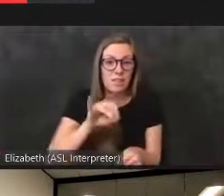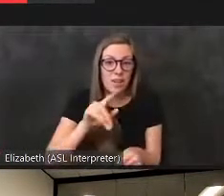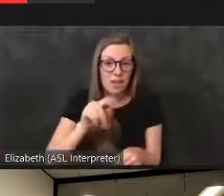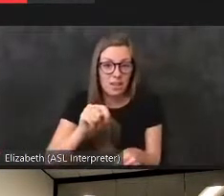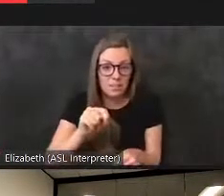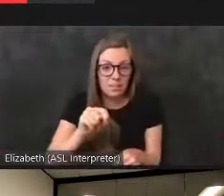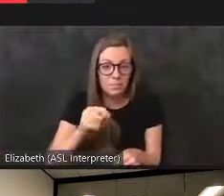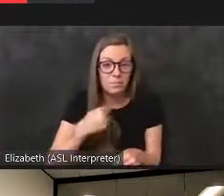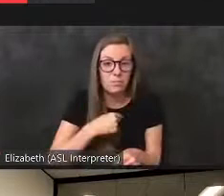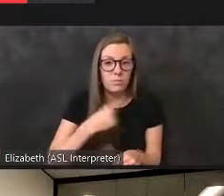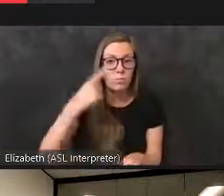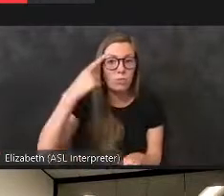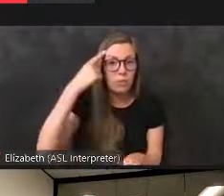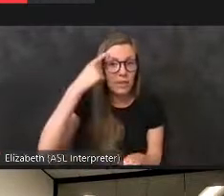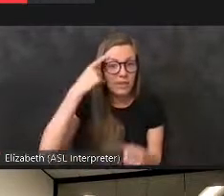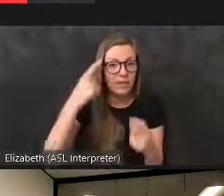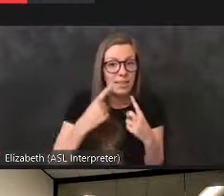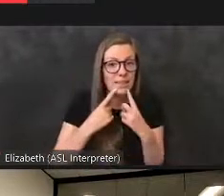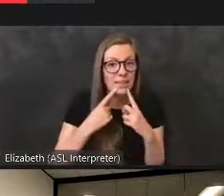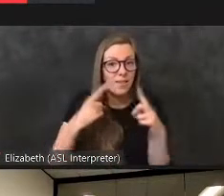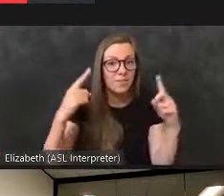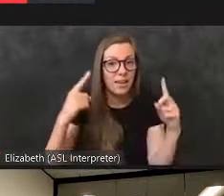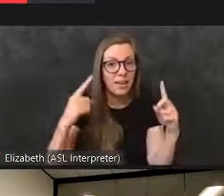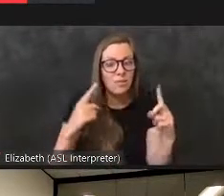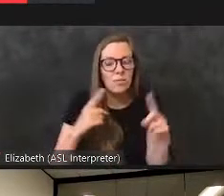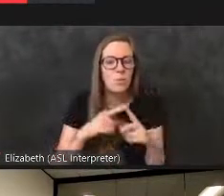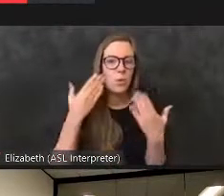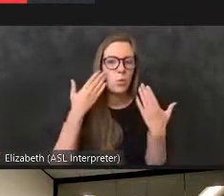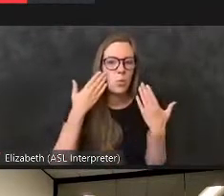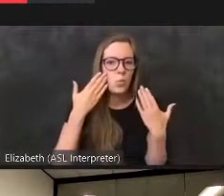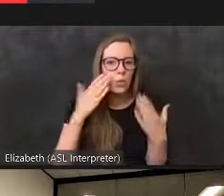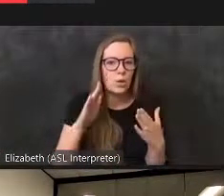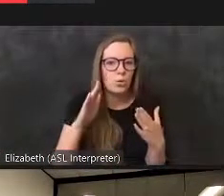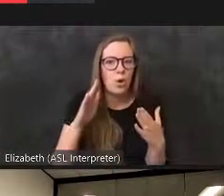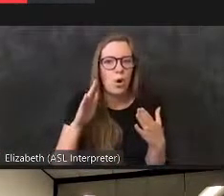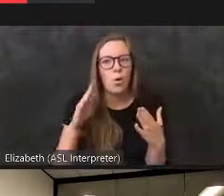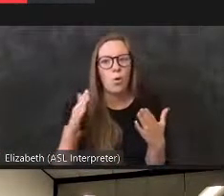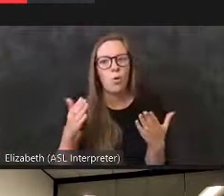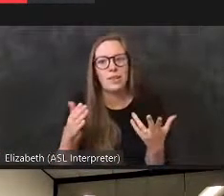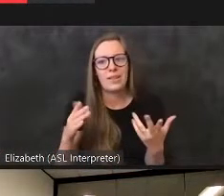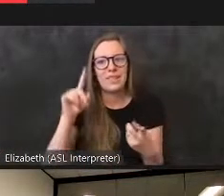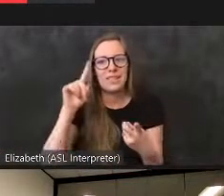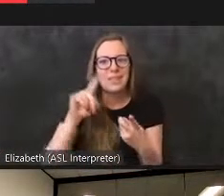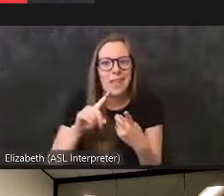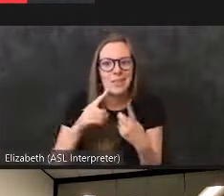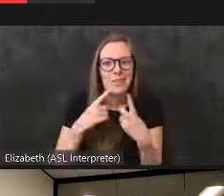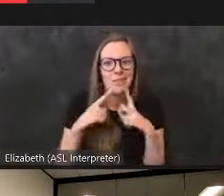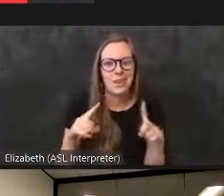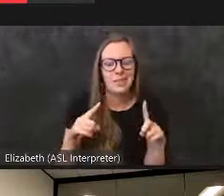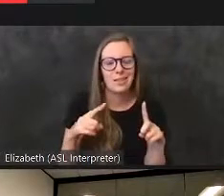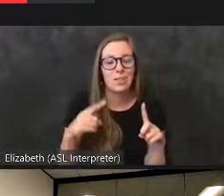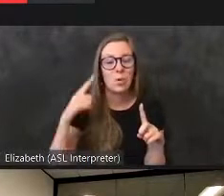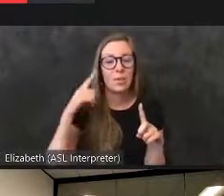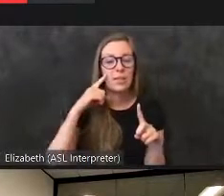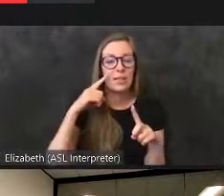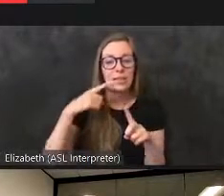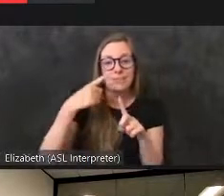Pensamos que la vacuna es efectiva contra las variantes, pero no sabemos si es menos efectiva. Yo creo que los siguientes meses nos va a